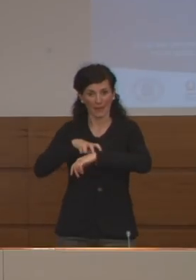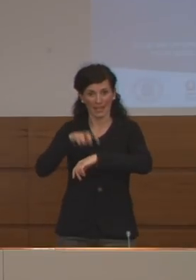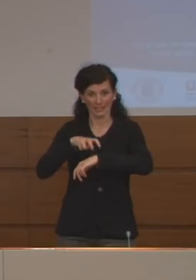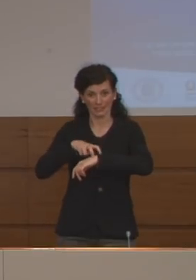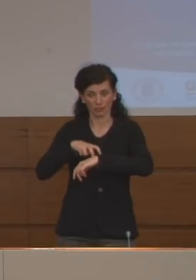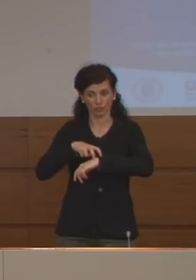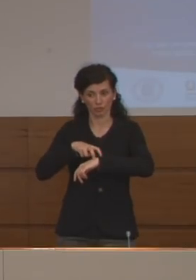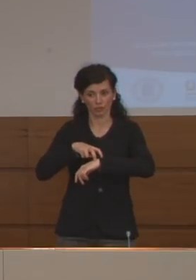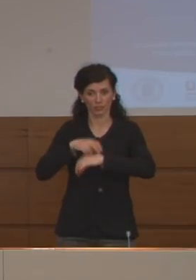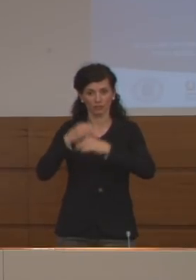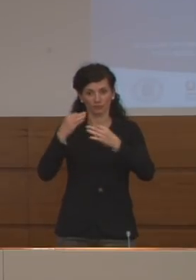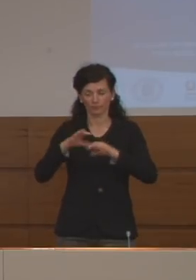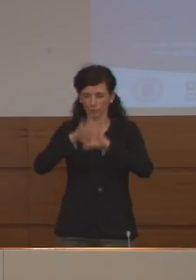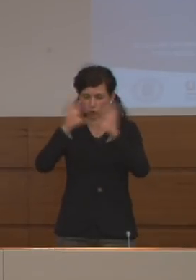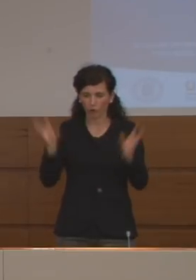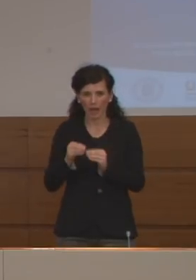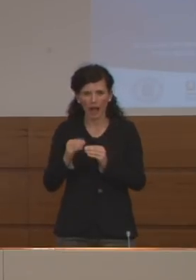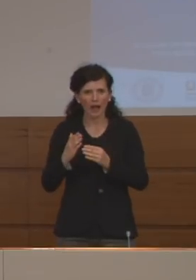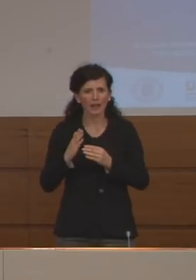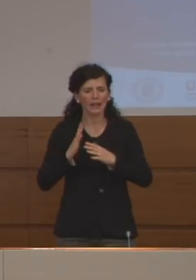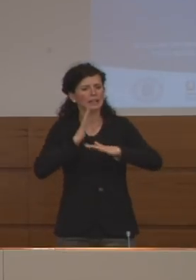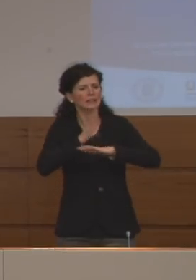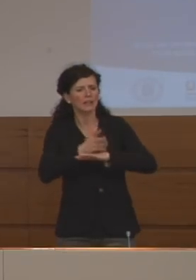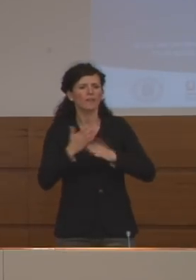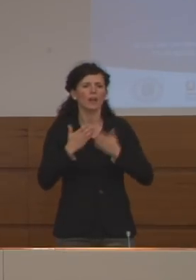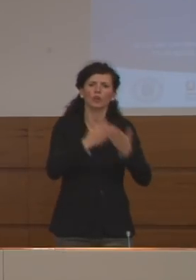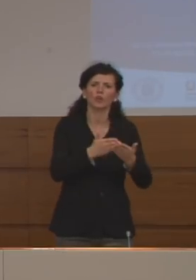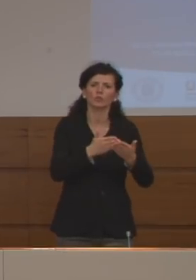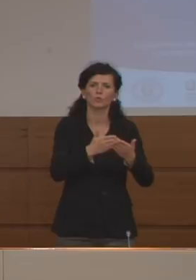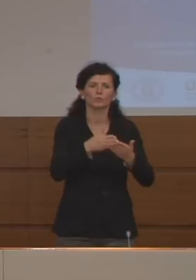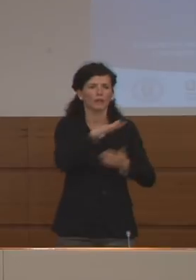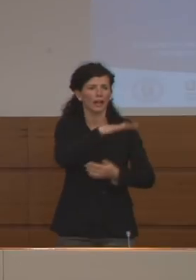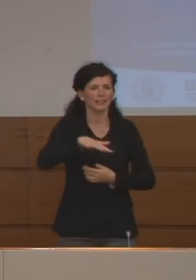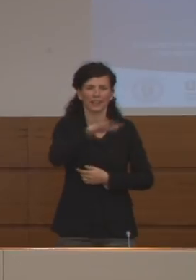impegnati sul territorio a supporto dei sanitari del territorio, comprensivi